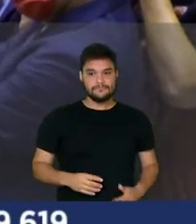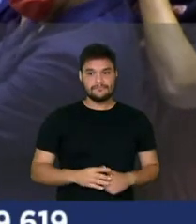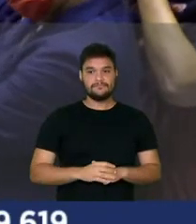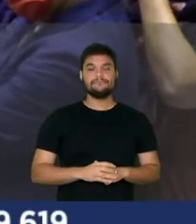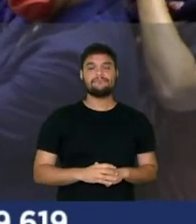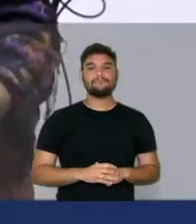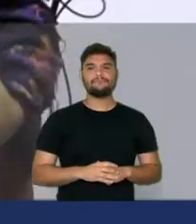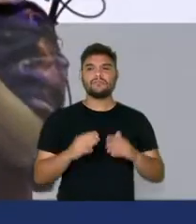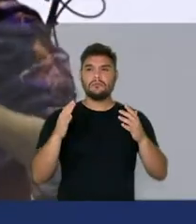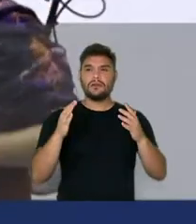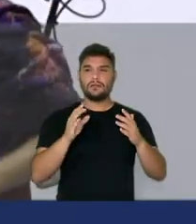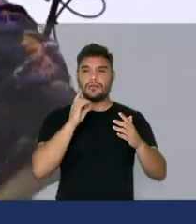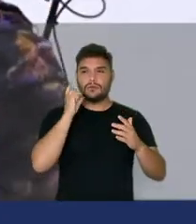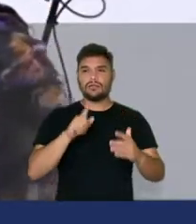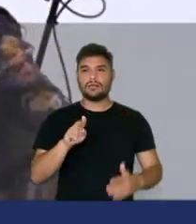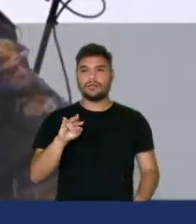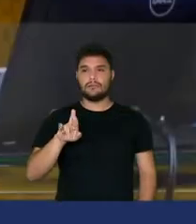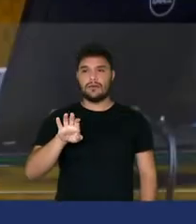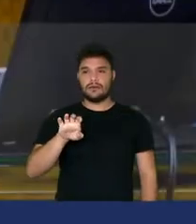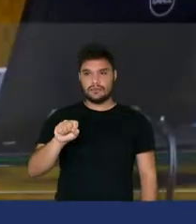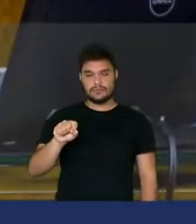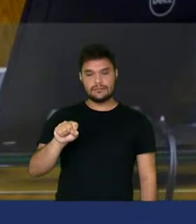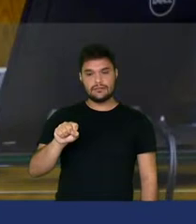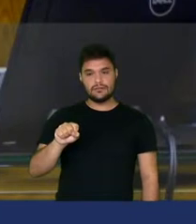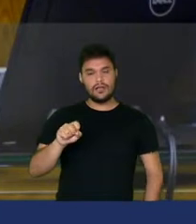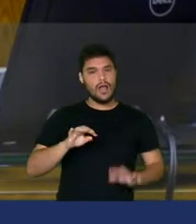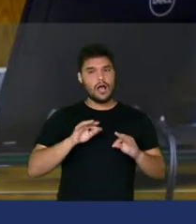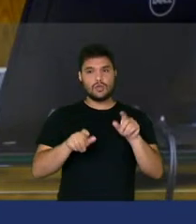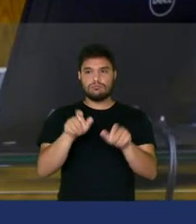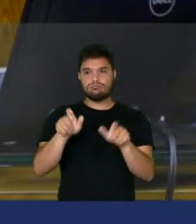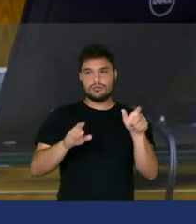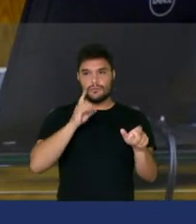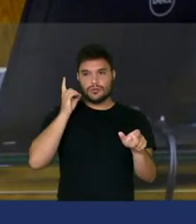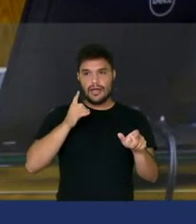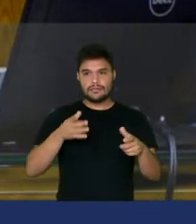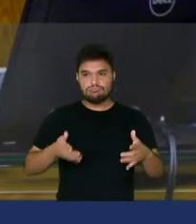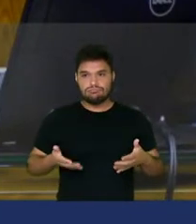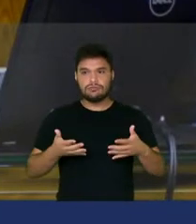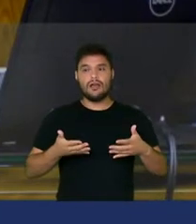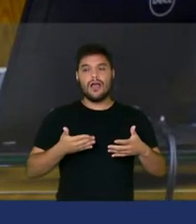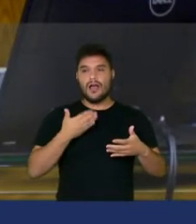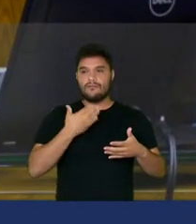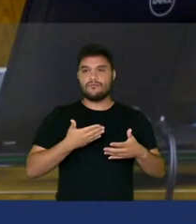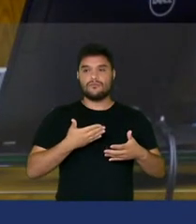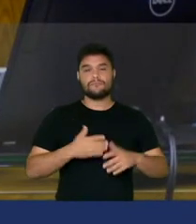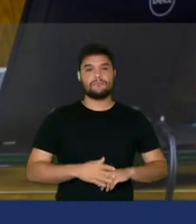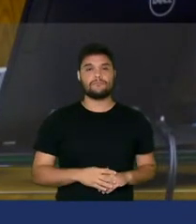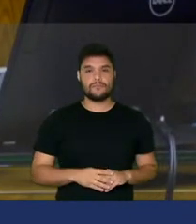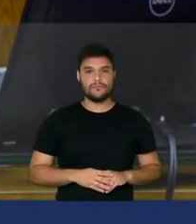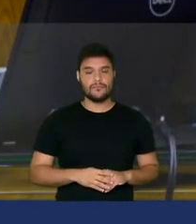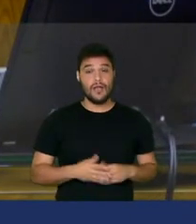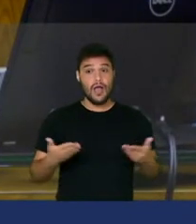E VIVA A CULTURA BRASILEIRA. OBRIGADO. [PRESIDENTE]: OBRIGADO, PARABÉNS DEPUTADOS GUIMARÃES E TODOS OS DEPUTADOS E DEPUTADAS QUE